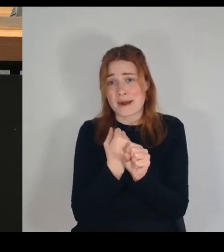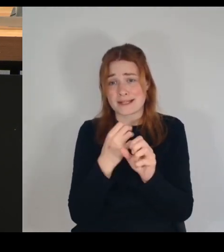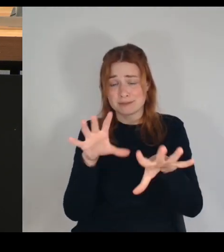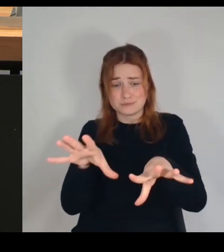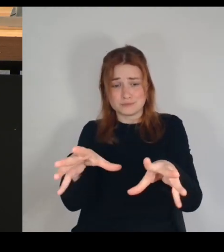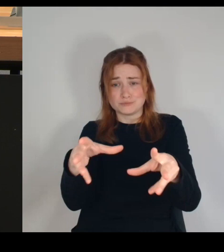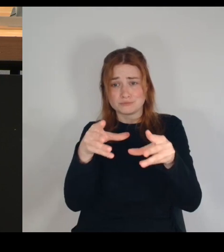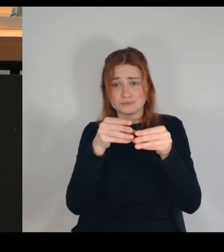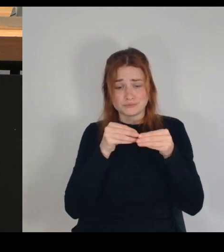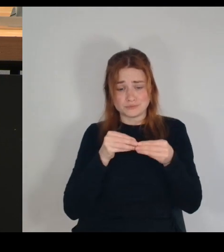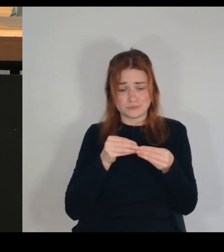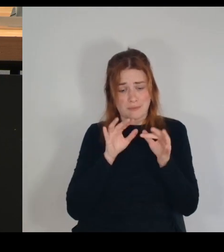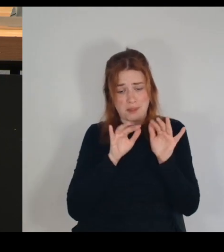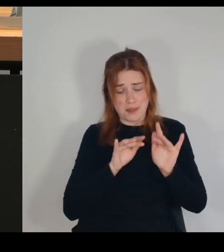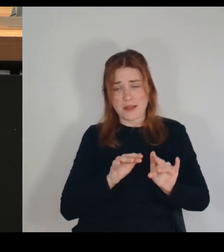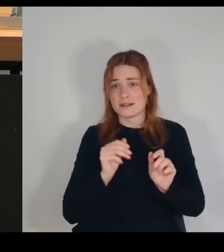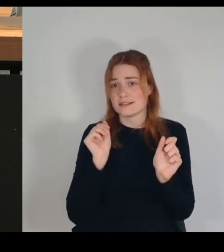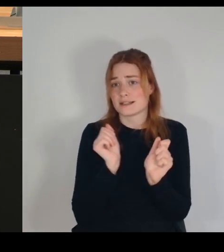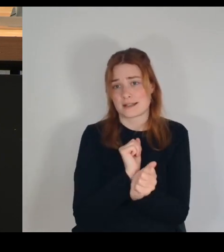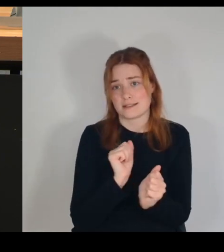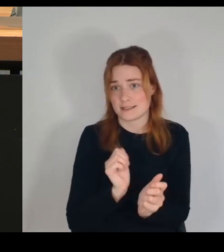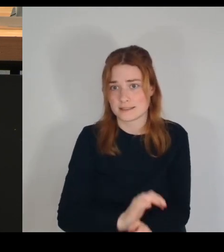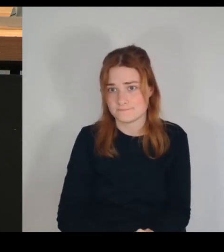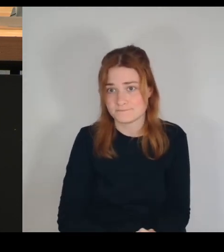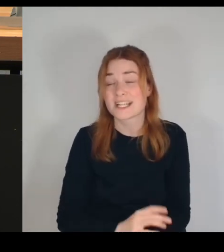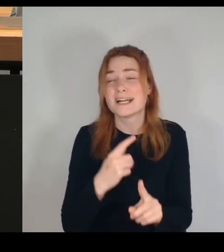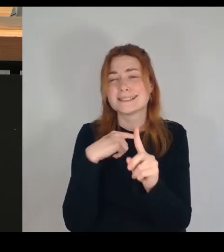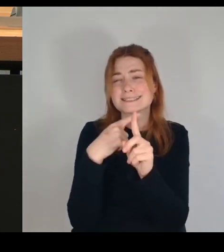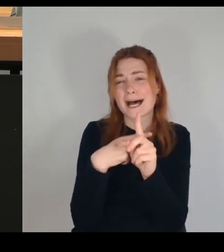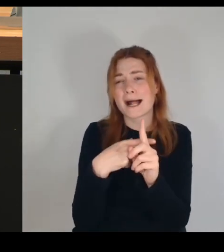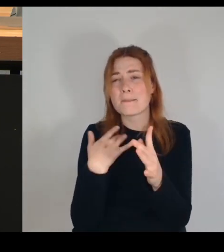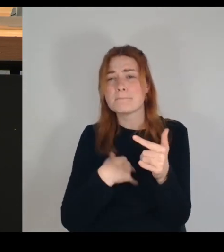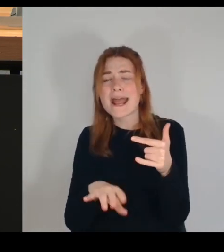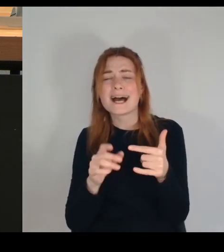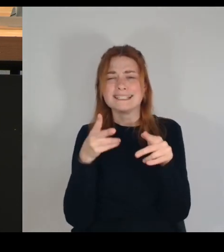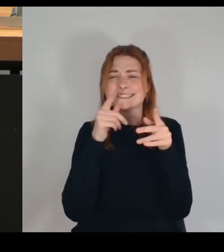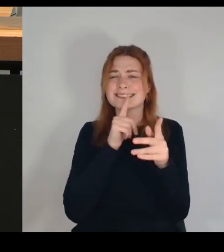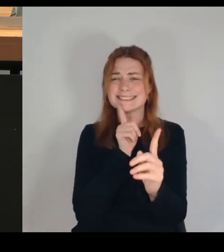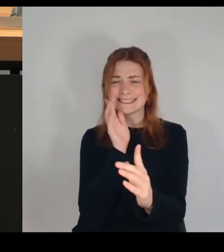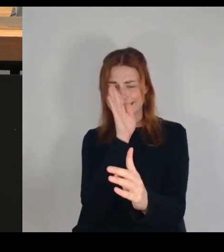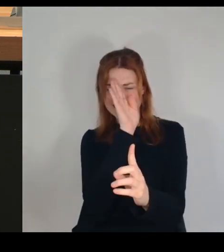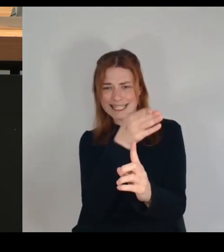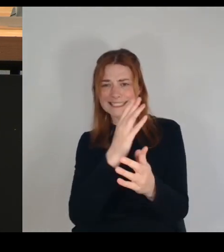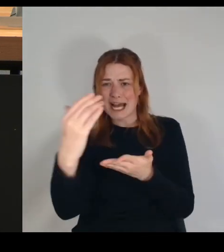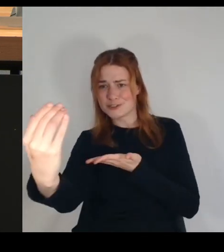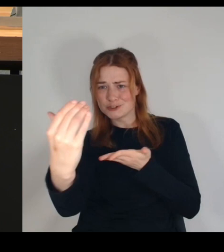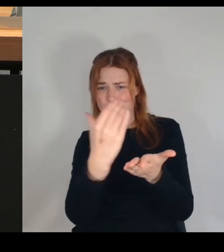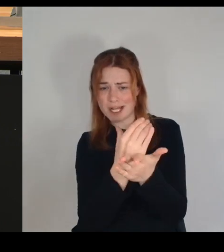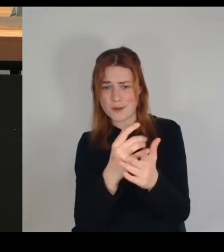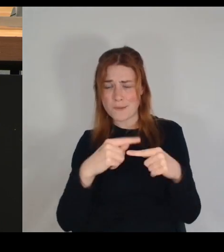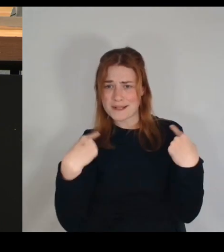Anstellung der Mitarbeiterinnen in Bezirken, eine Berechnung für die Beauftragung eines Landesbetriebs, was sie jetzt auch schon genannt